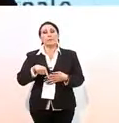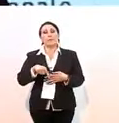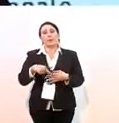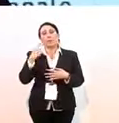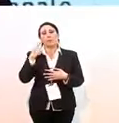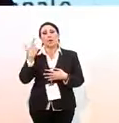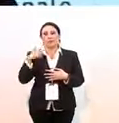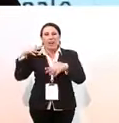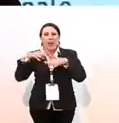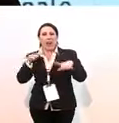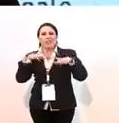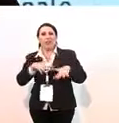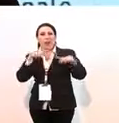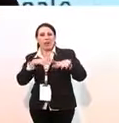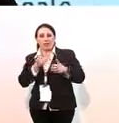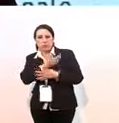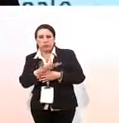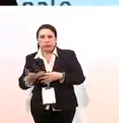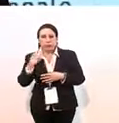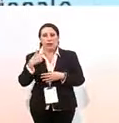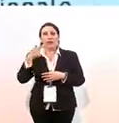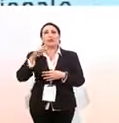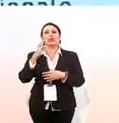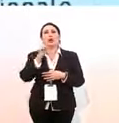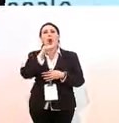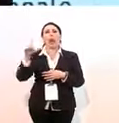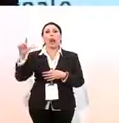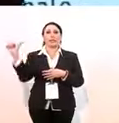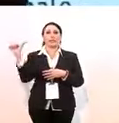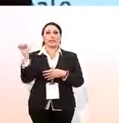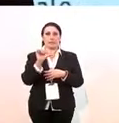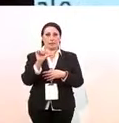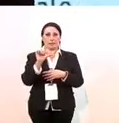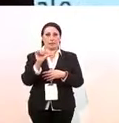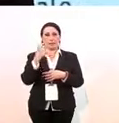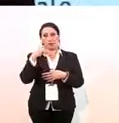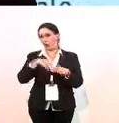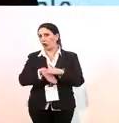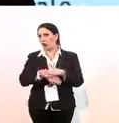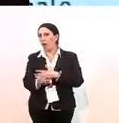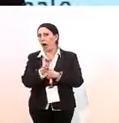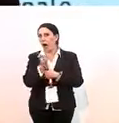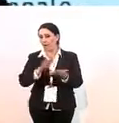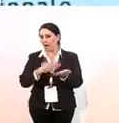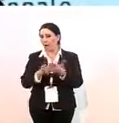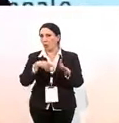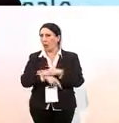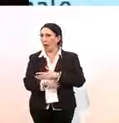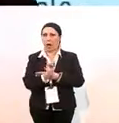esercito di troll e fake? Non dobbiamo sottovalutare questo fatto. Abbiamo ricevuto un rapportino